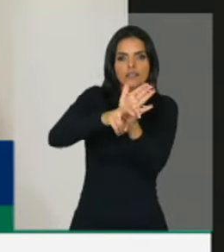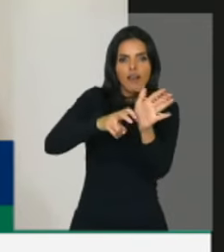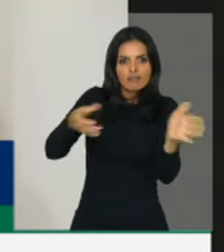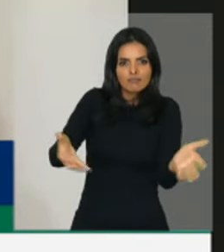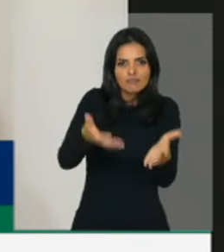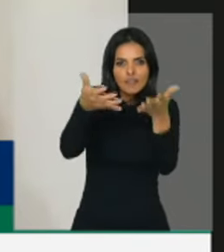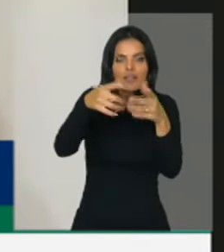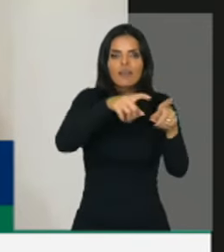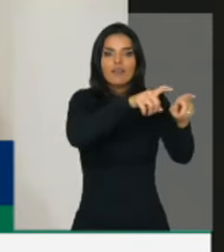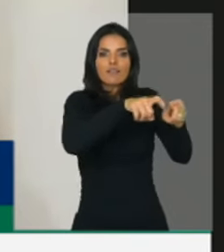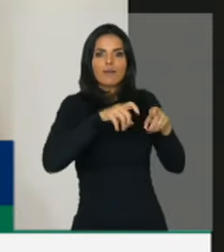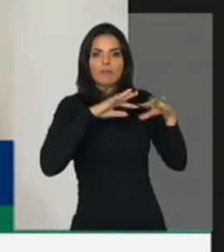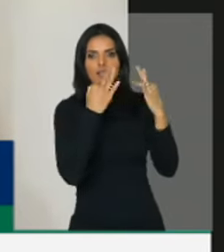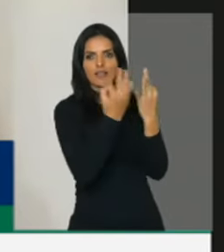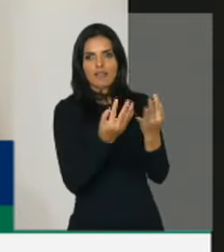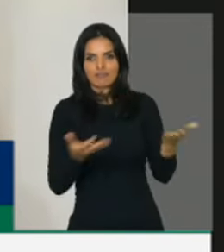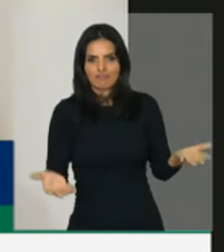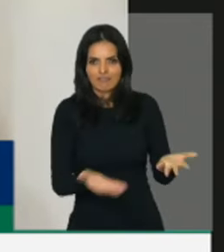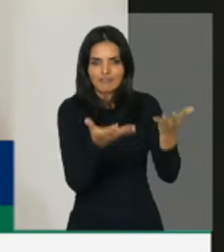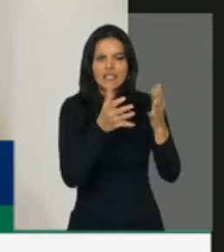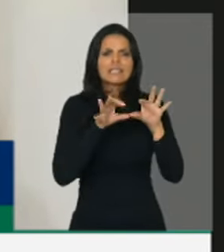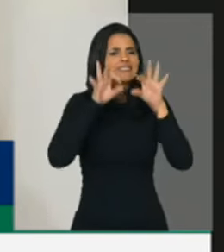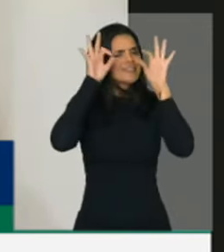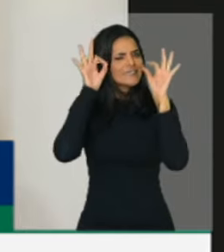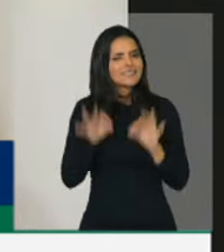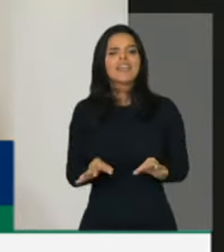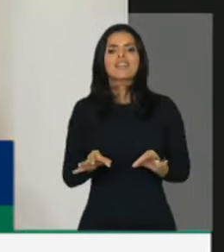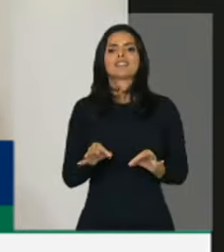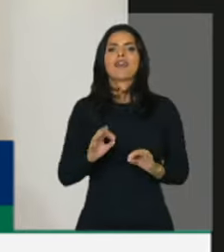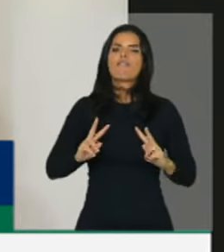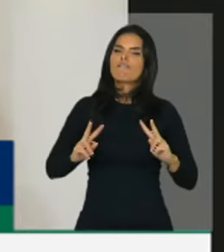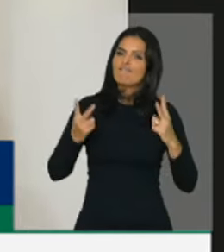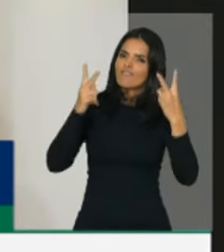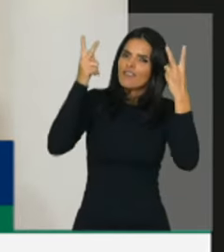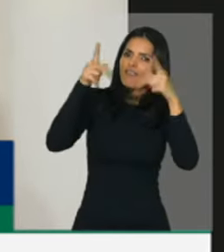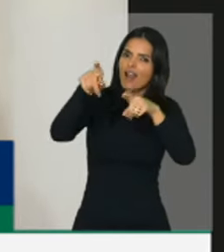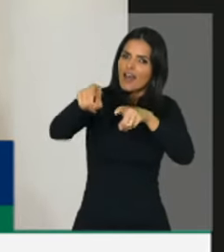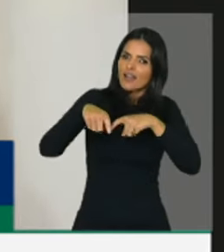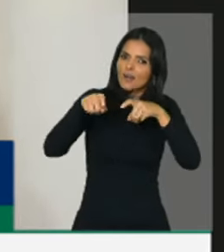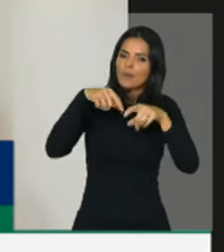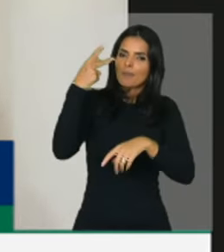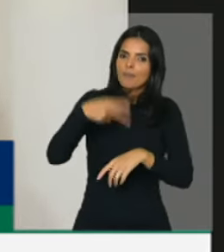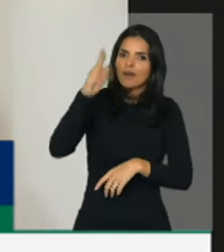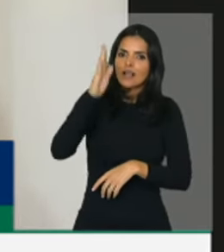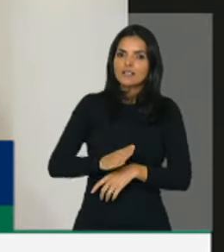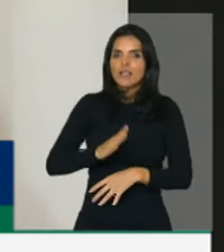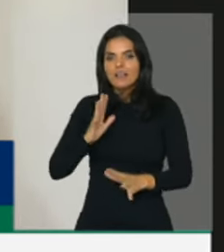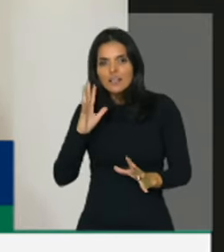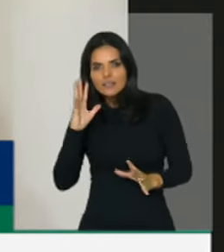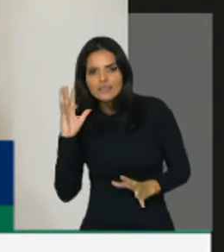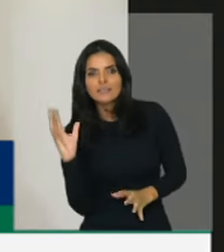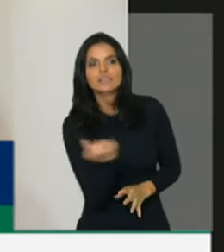PODE TER CERTEZA, VIVA A AGRICULTURA BRASILEIRA QUE ESTÁ SALVANDO O NOSSO PAÍS. MUITO OBRIGADO. [PRESIDENTE]: OBRIGADO, DEPUTADO CHERINI.